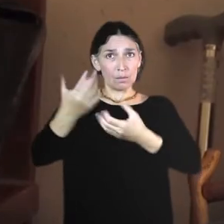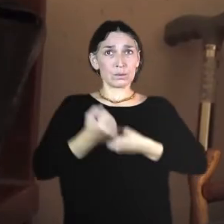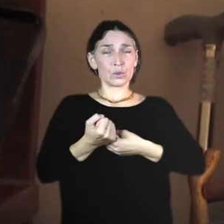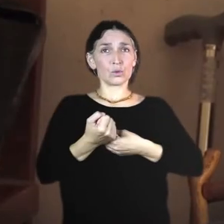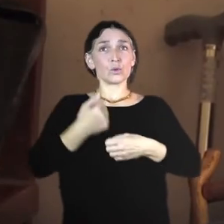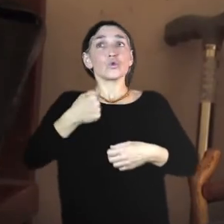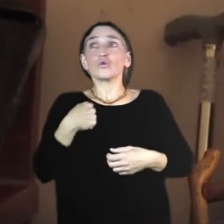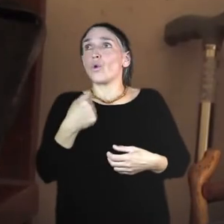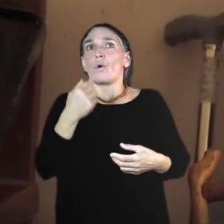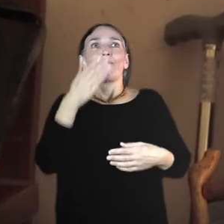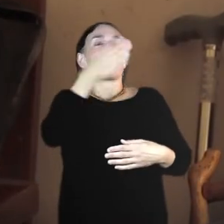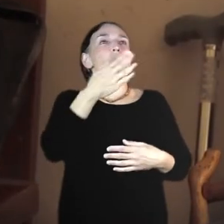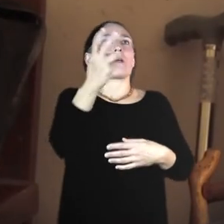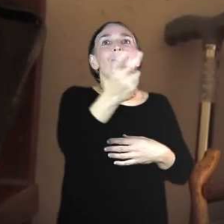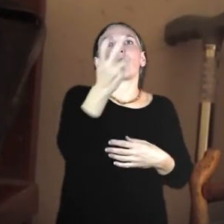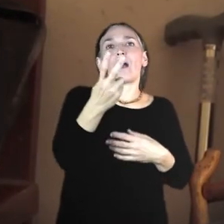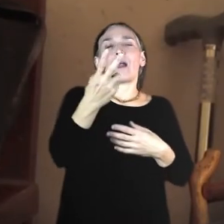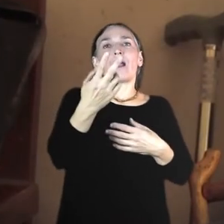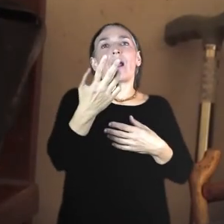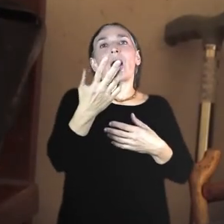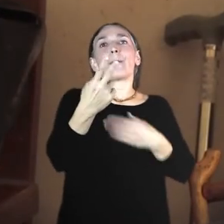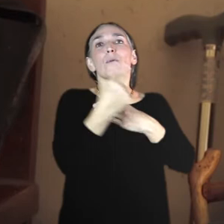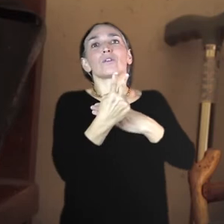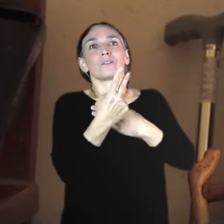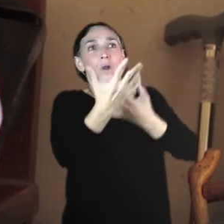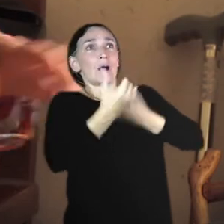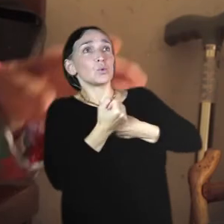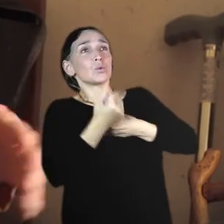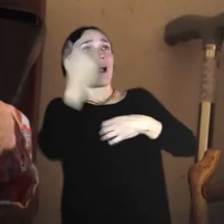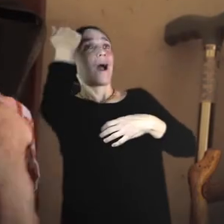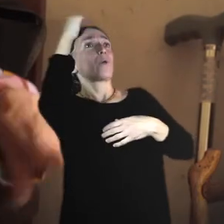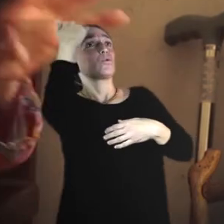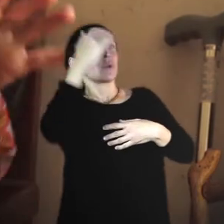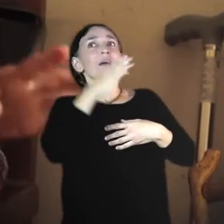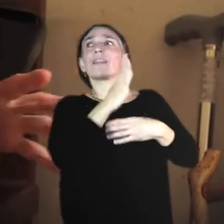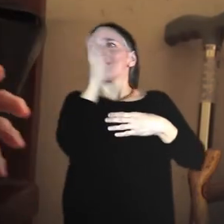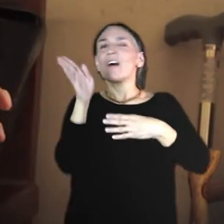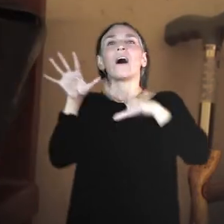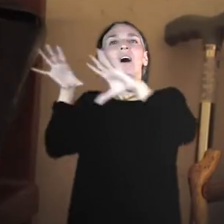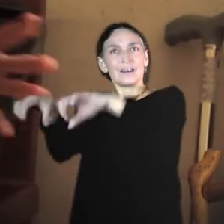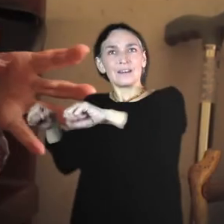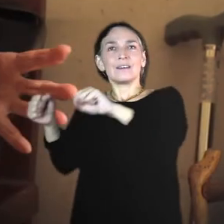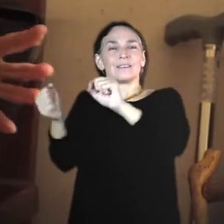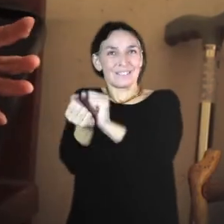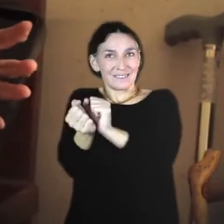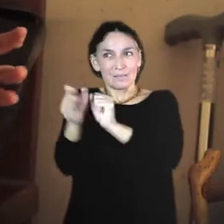Yo, si voy a buscar protección, me la dan. Las autoridades lo aíslan al malvado, a la persona mala,